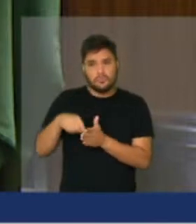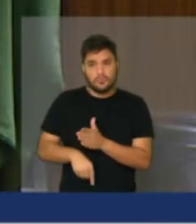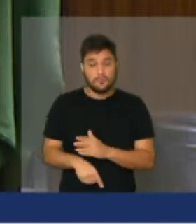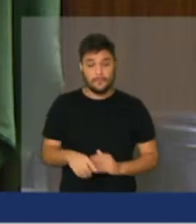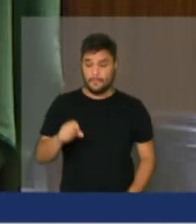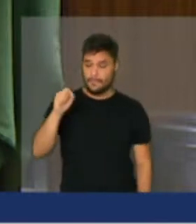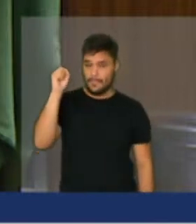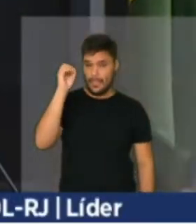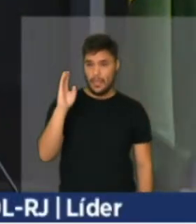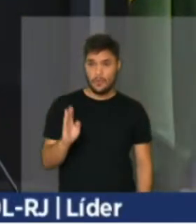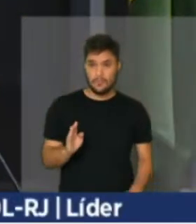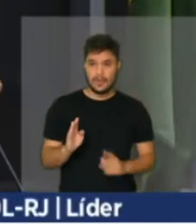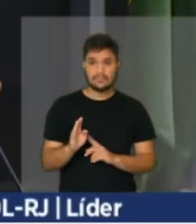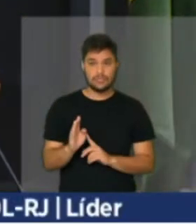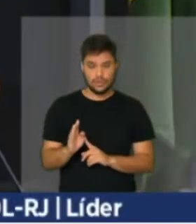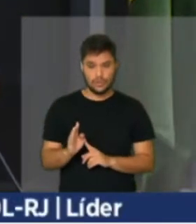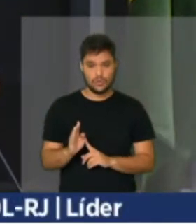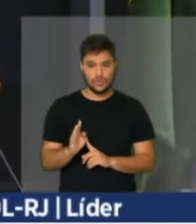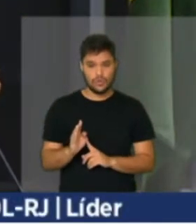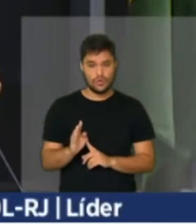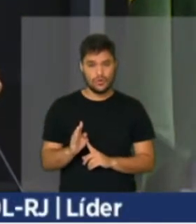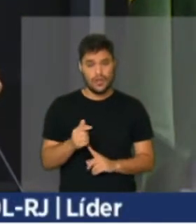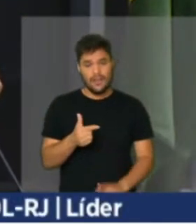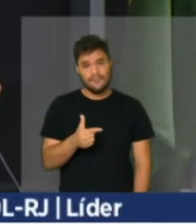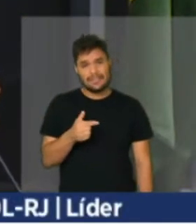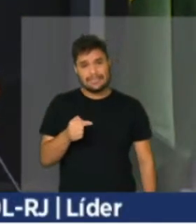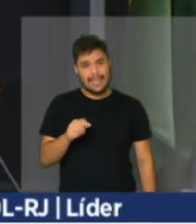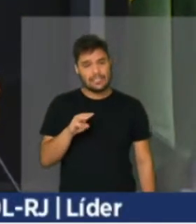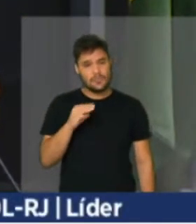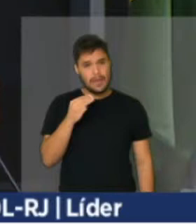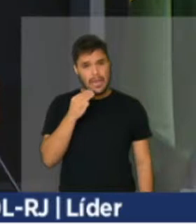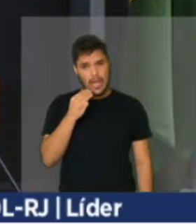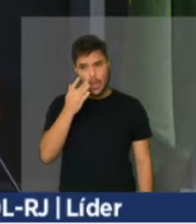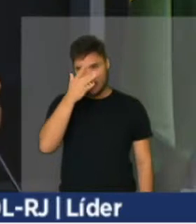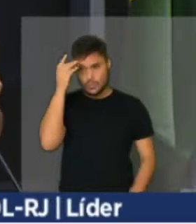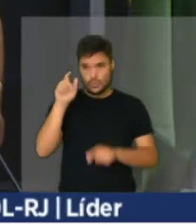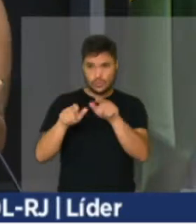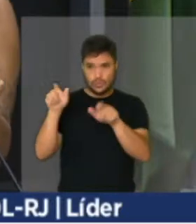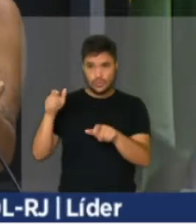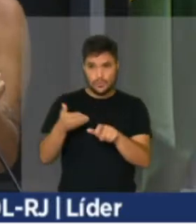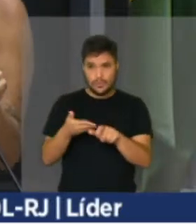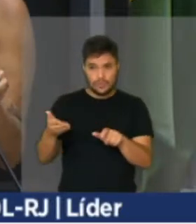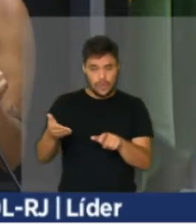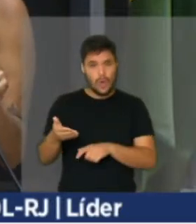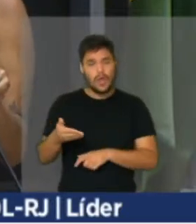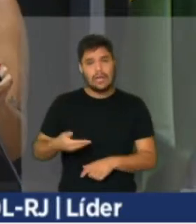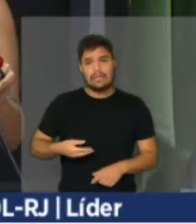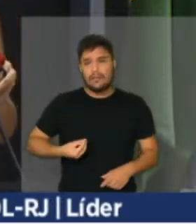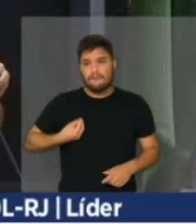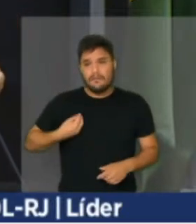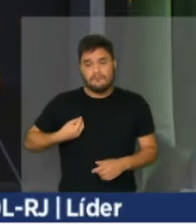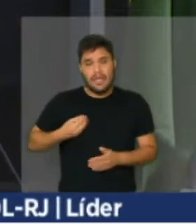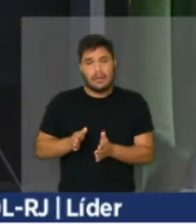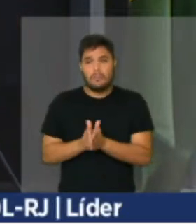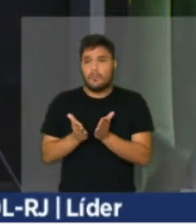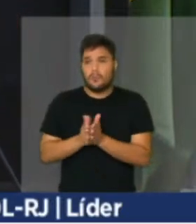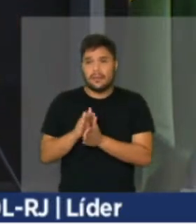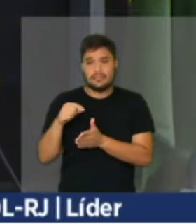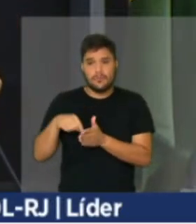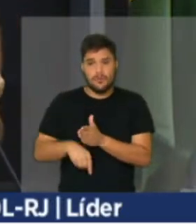CINCO ANOS VIVEM NA EXTREMA POBREZA. NUM BRASIL EM QUE 27 MILHÕES DE PESSOAS ESTÃO VIVENDO NA MISÉRIA COM MENOS